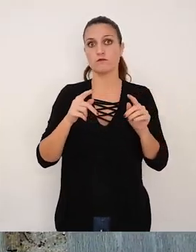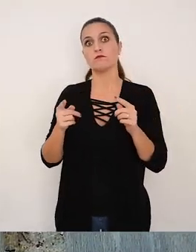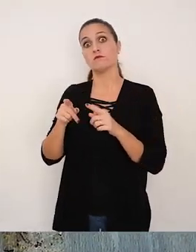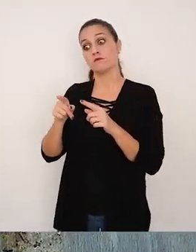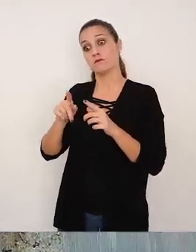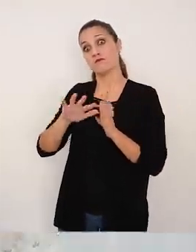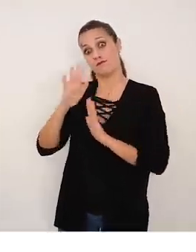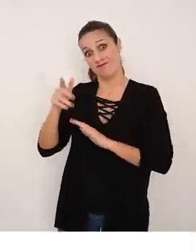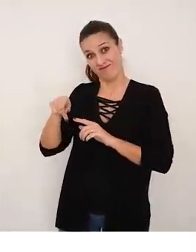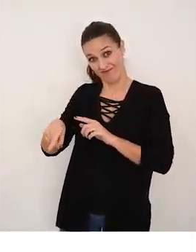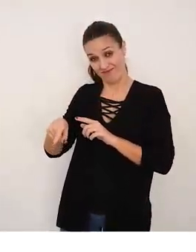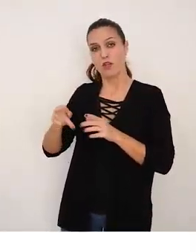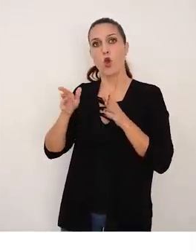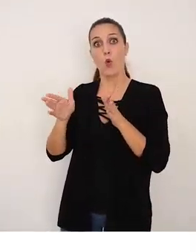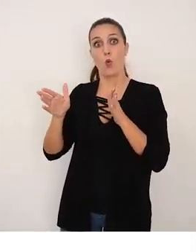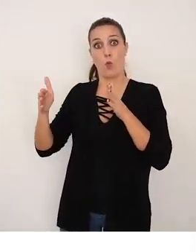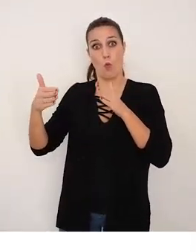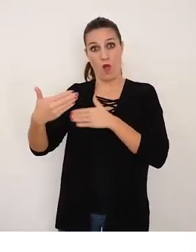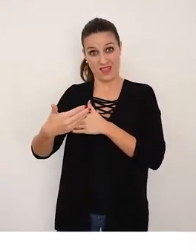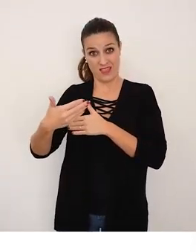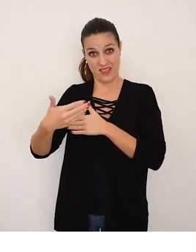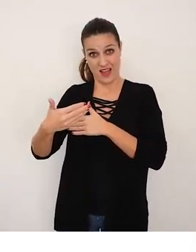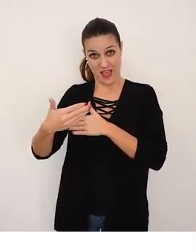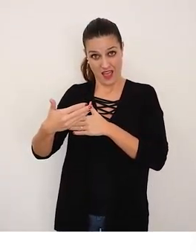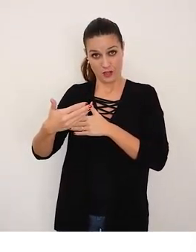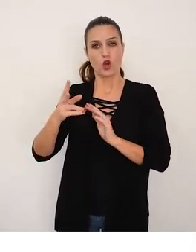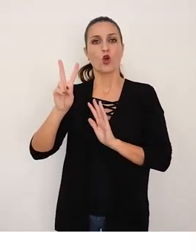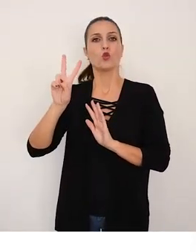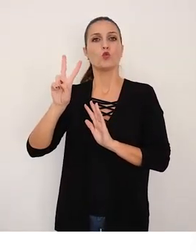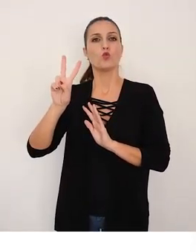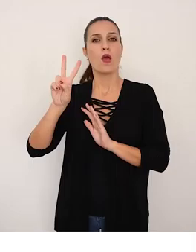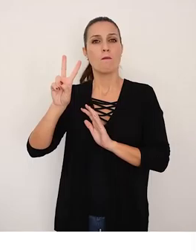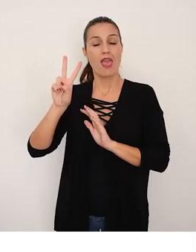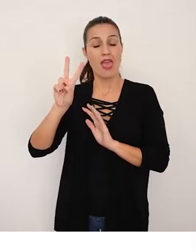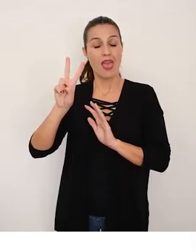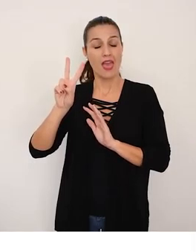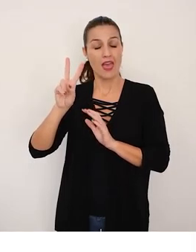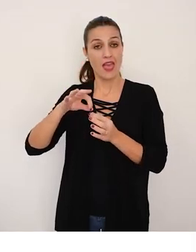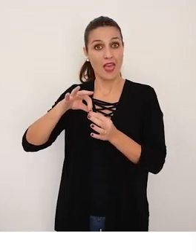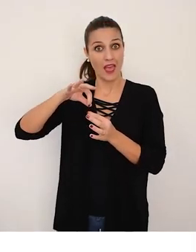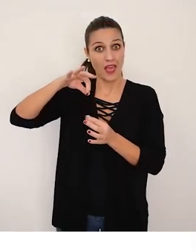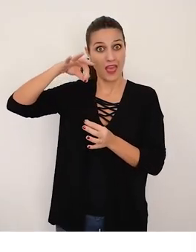e 40 ed è a pianta quadrangolare.